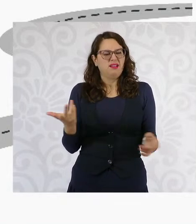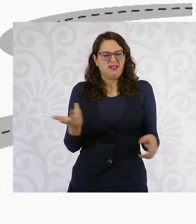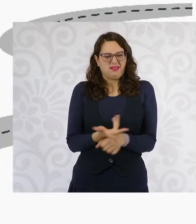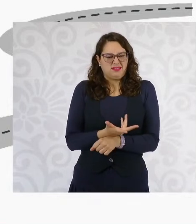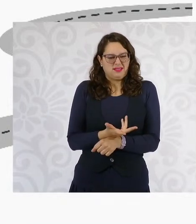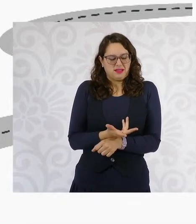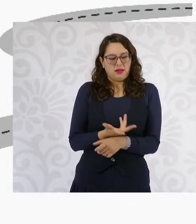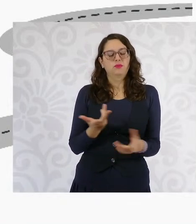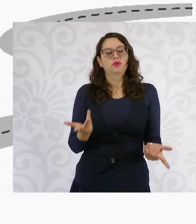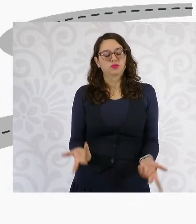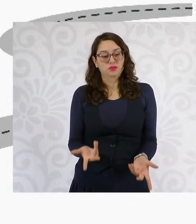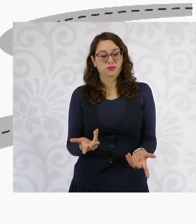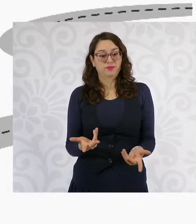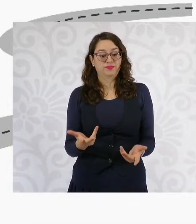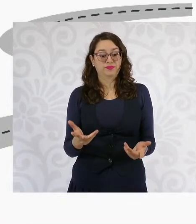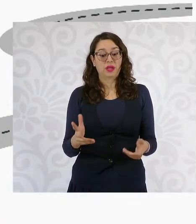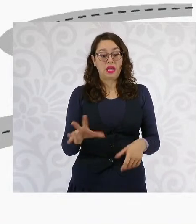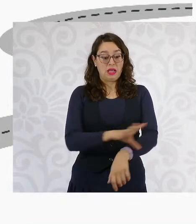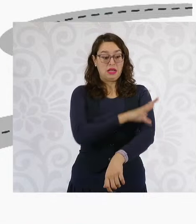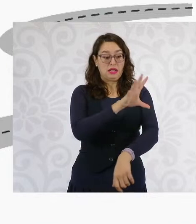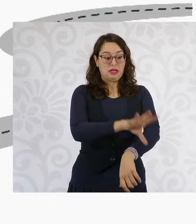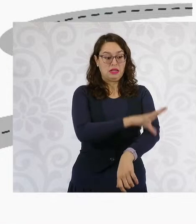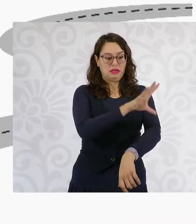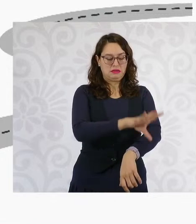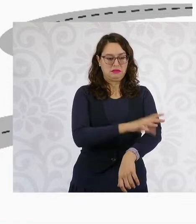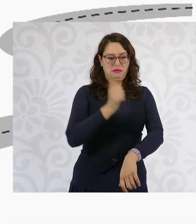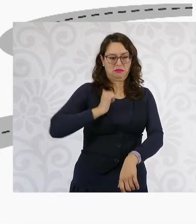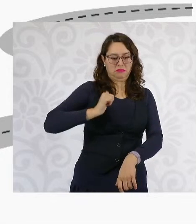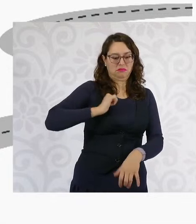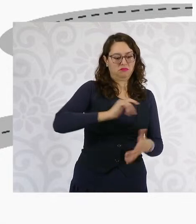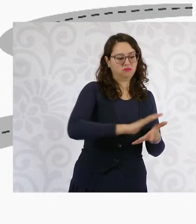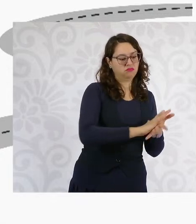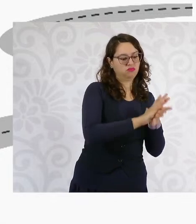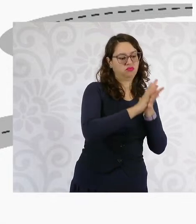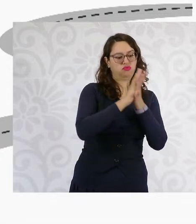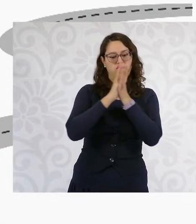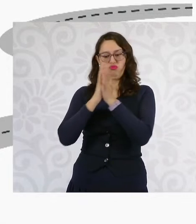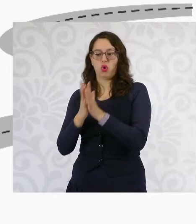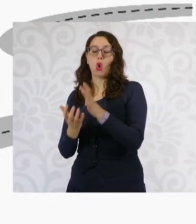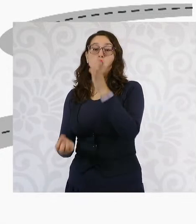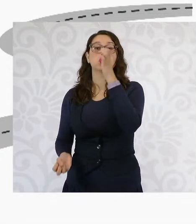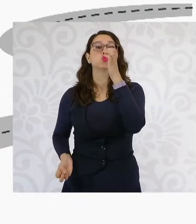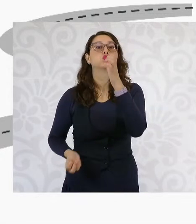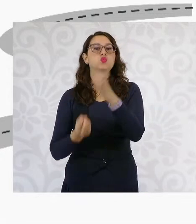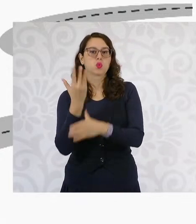tecnológica exitosa del sector académico y de investigación para la creación de empresas en